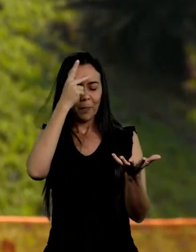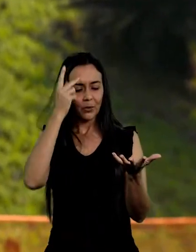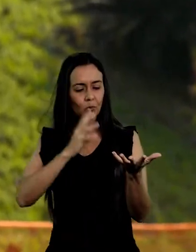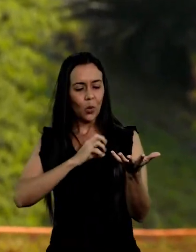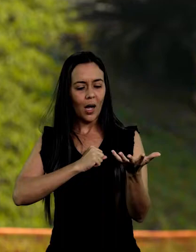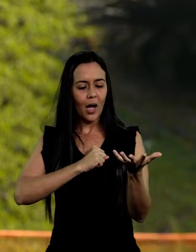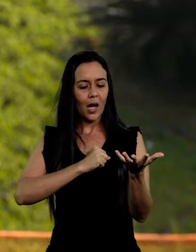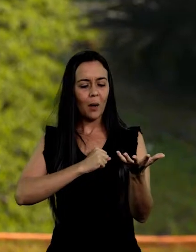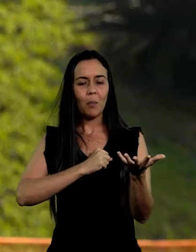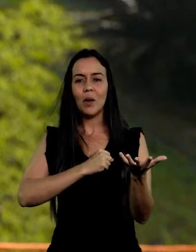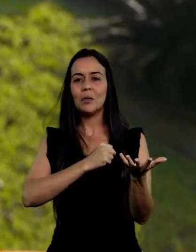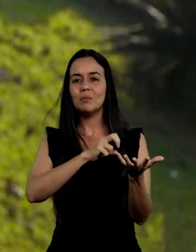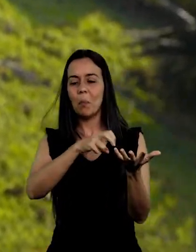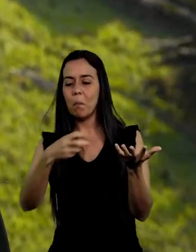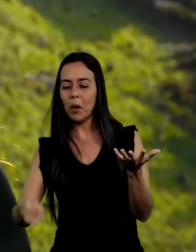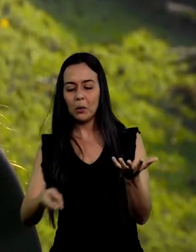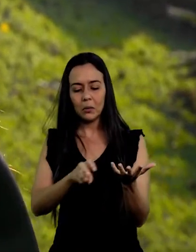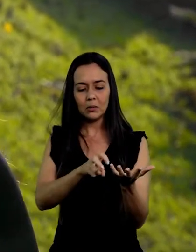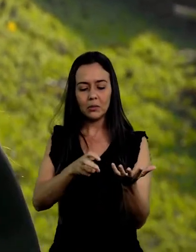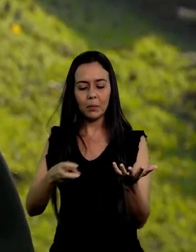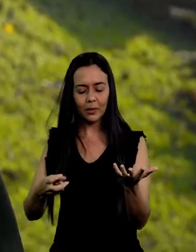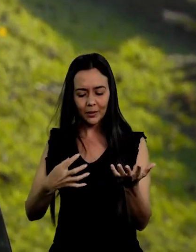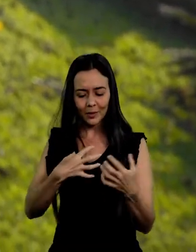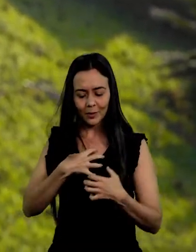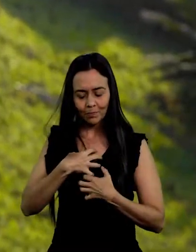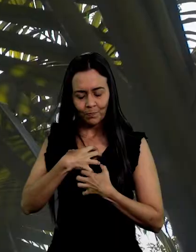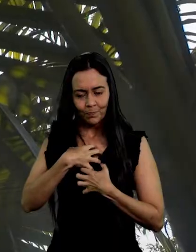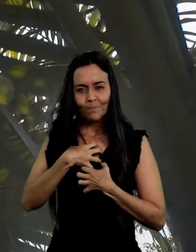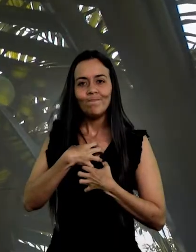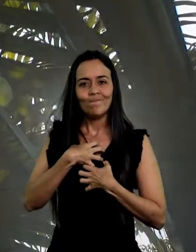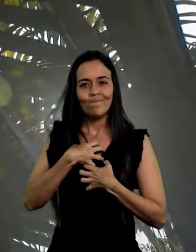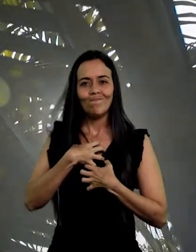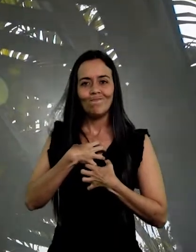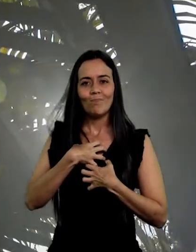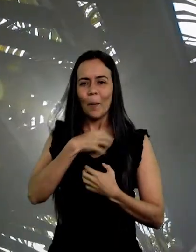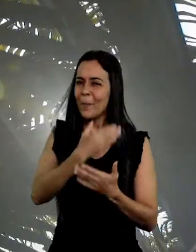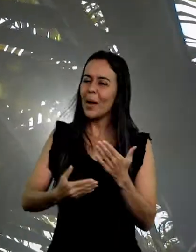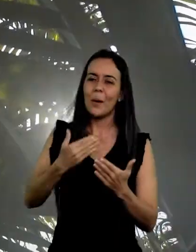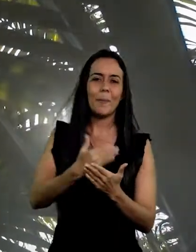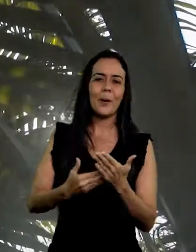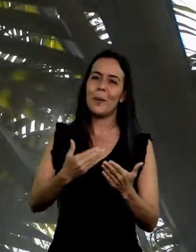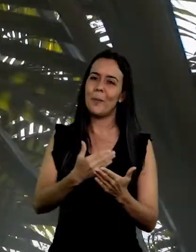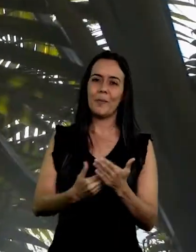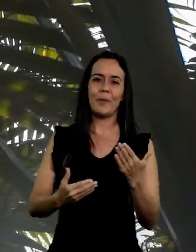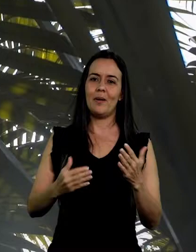E numa nação que perde tanto. Sim... Acho que tem essa questão também,